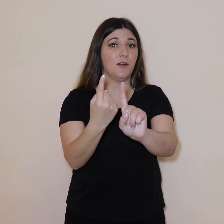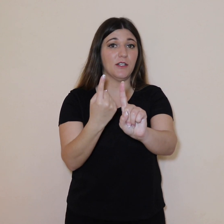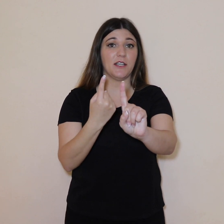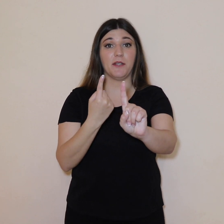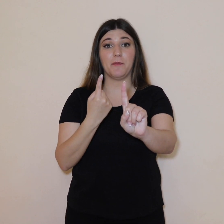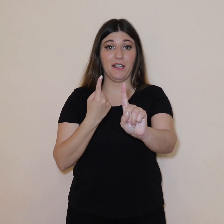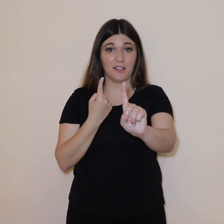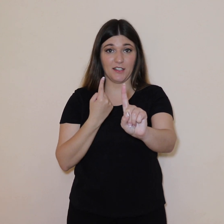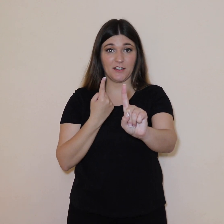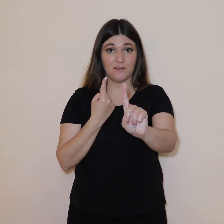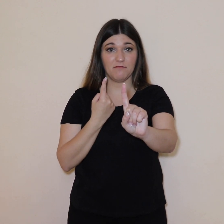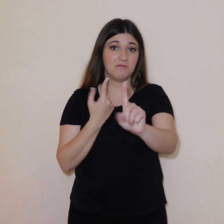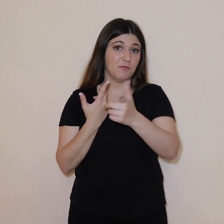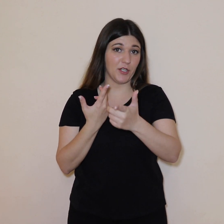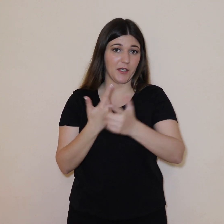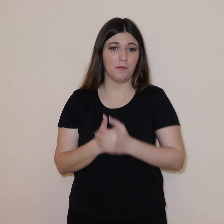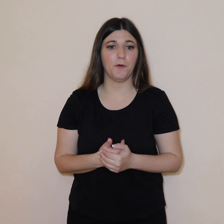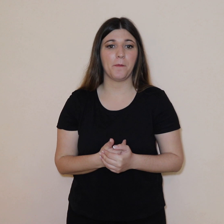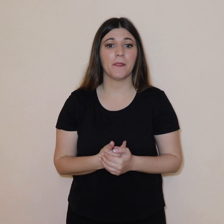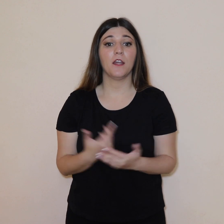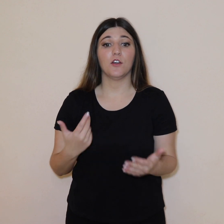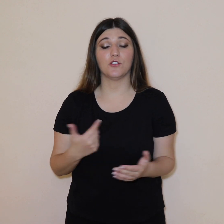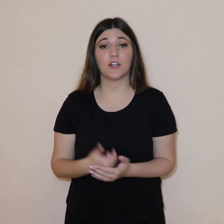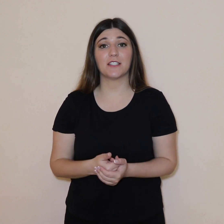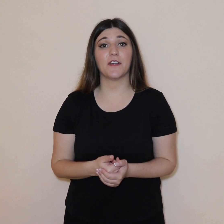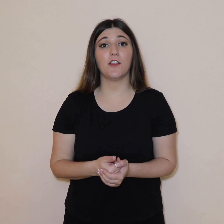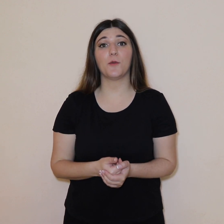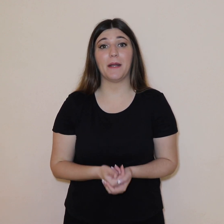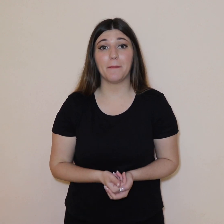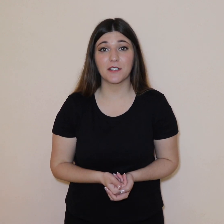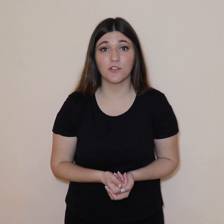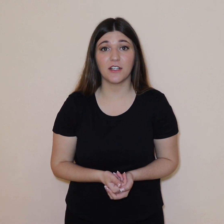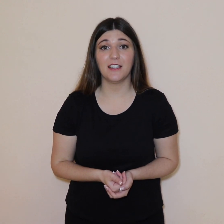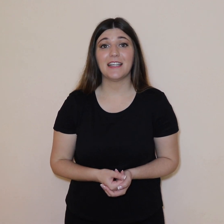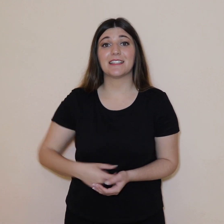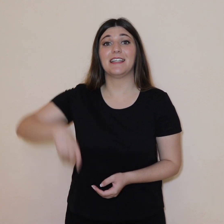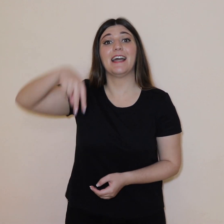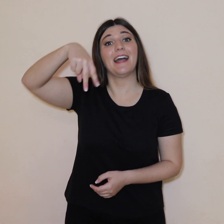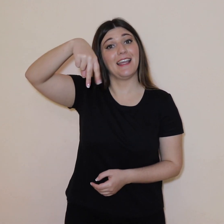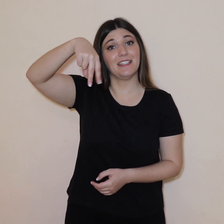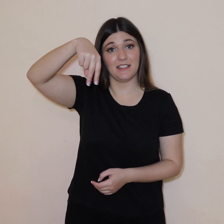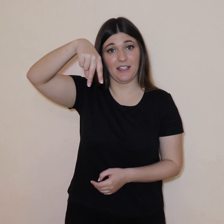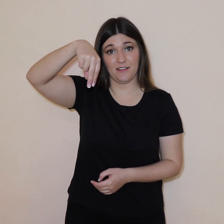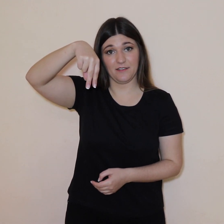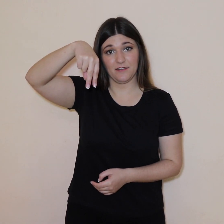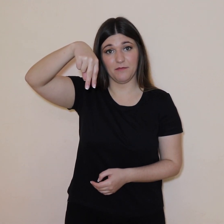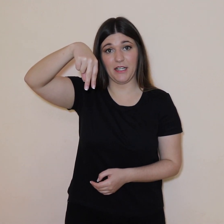la vuelta y viene para atrás, por ejemplo. Otro clasificador para "personas" sería este. ¿Vale?